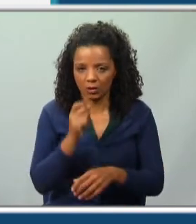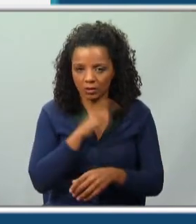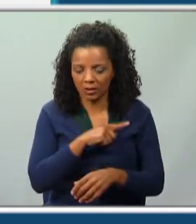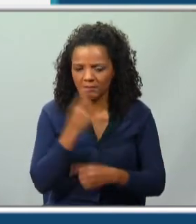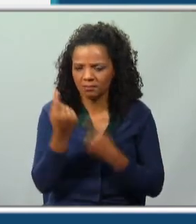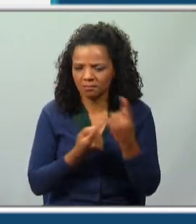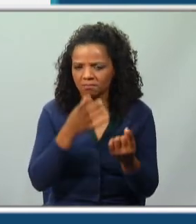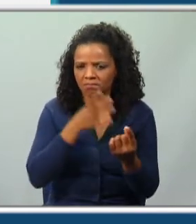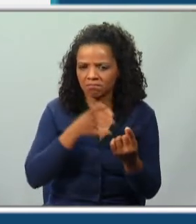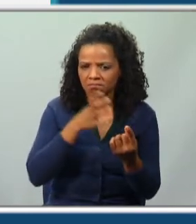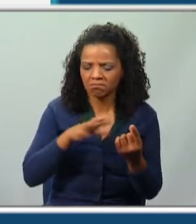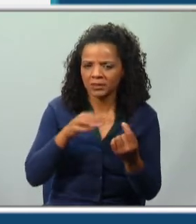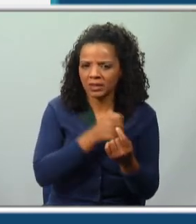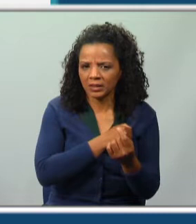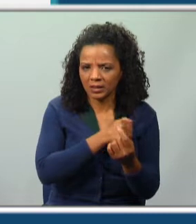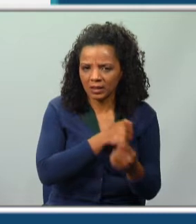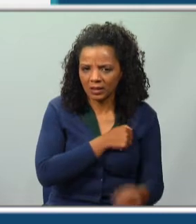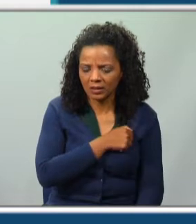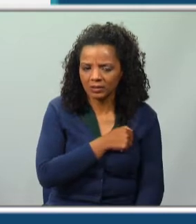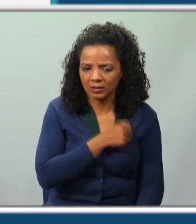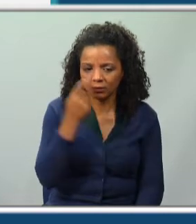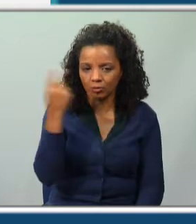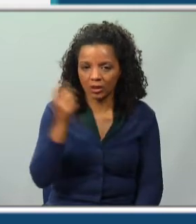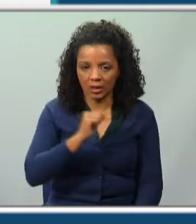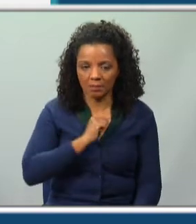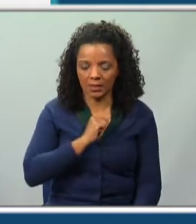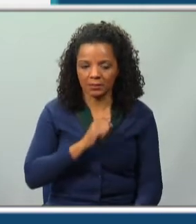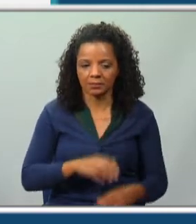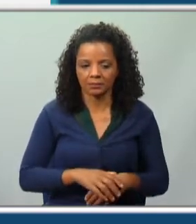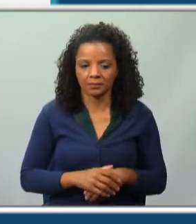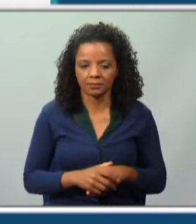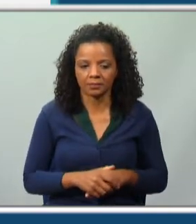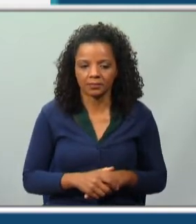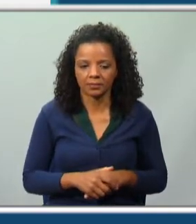que estou a ouvir algumas opções aí de casa vou mostrar-vos então a minha e a 我從那裡聽到一些選擇房子我會告訴你我的和